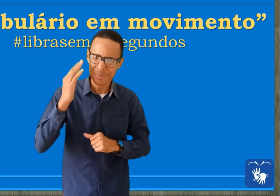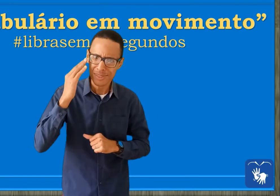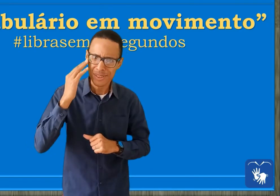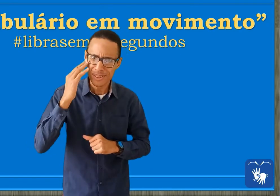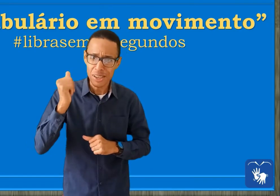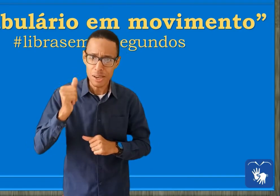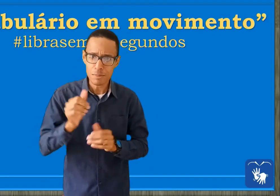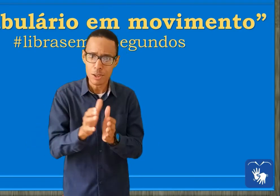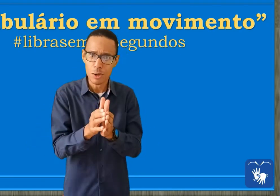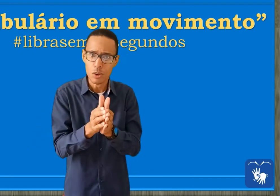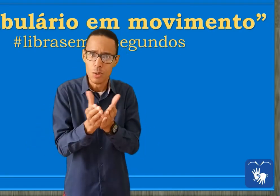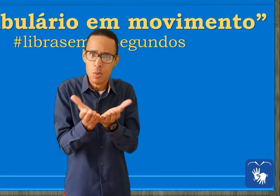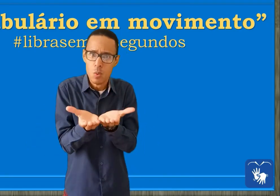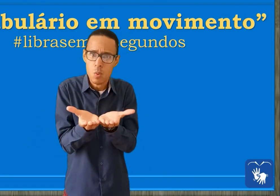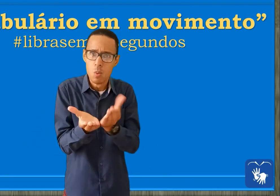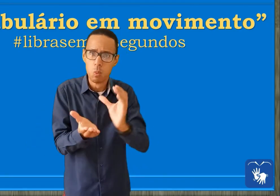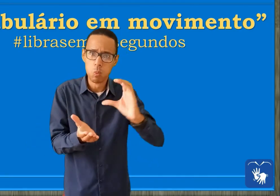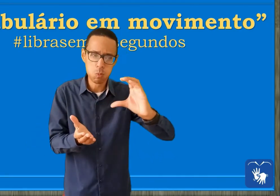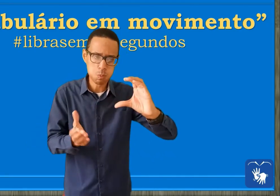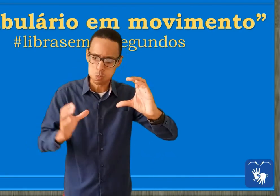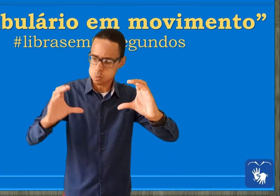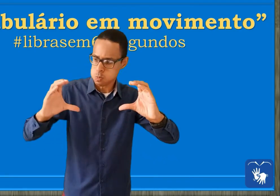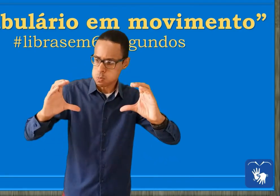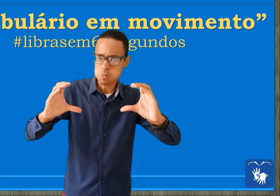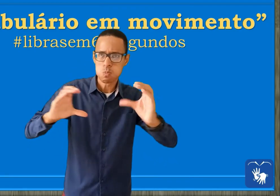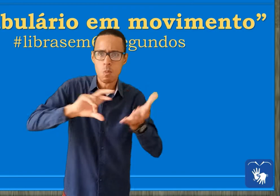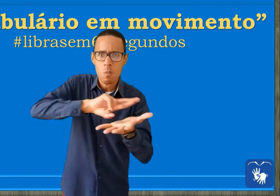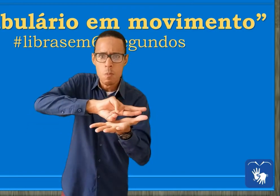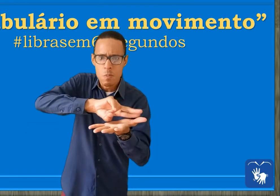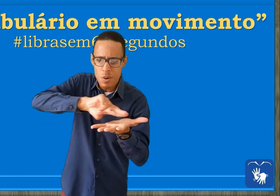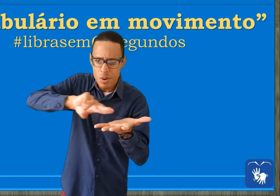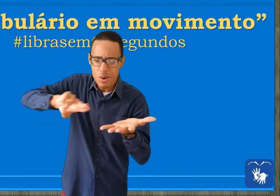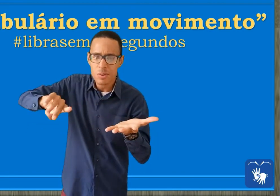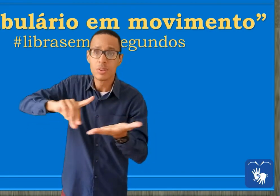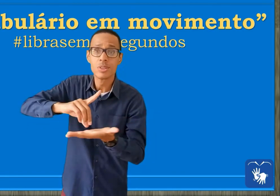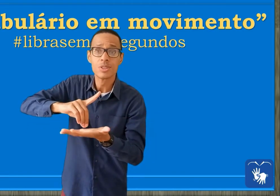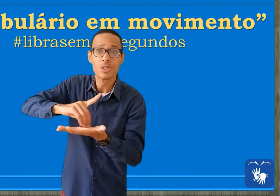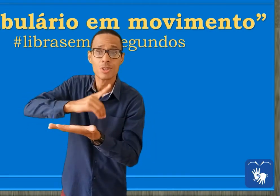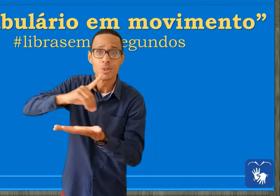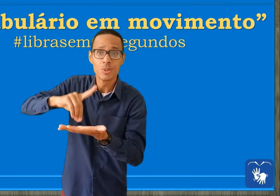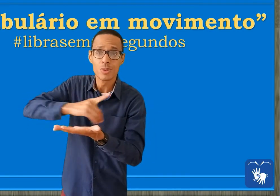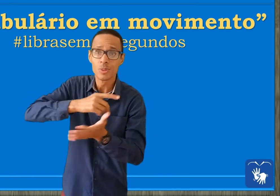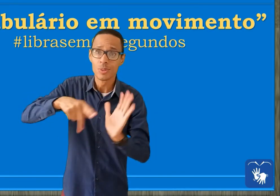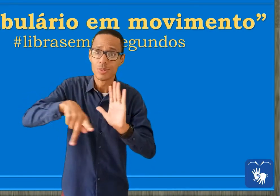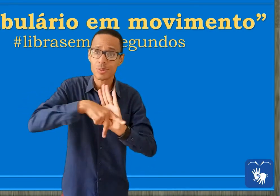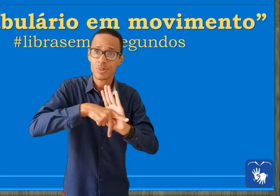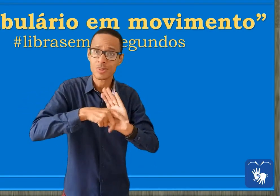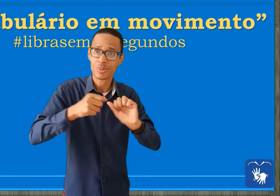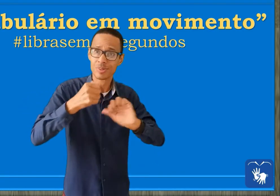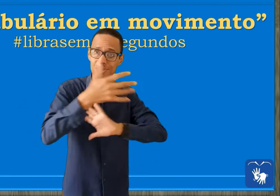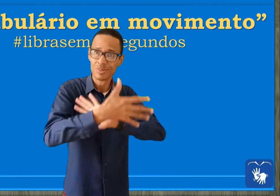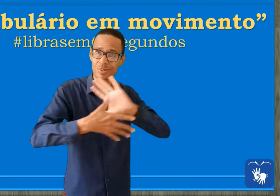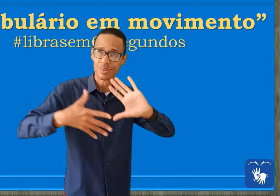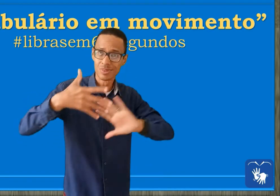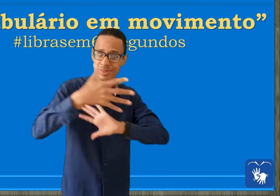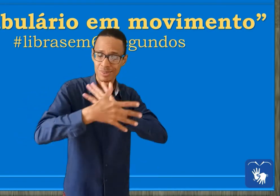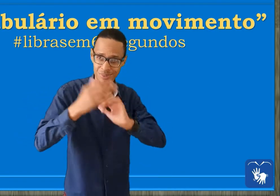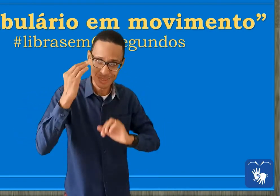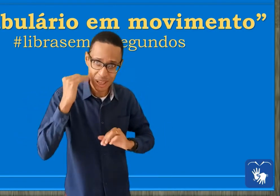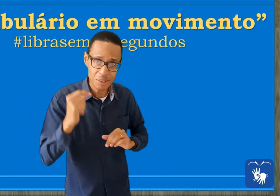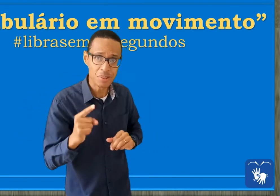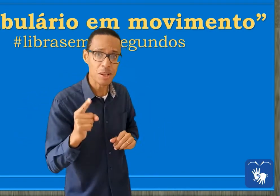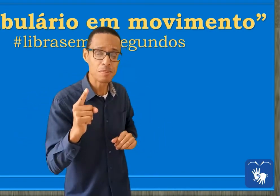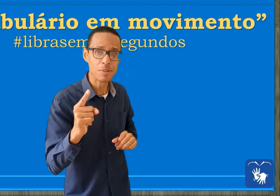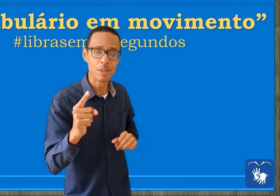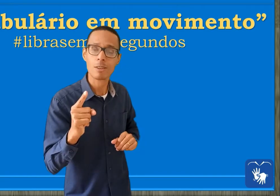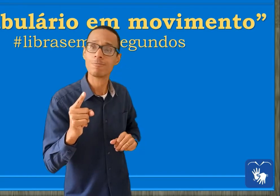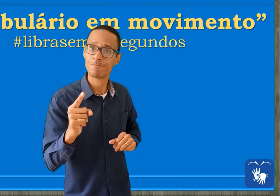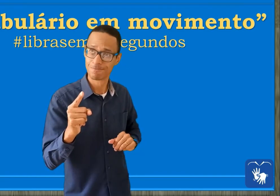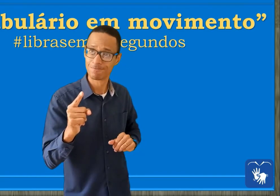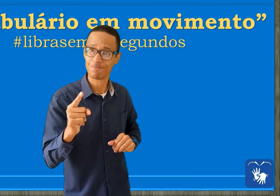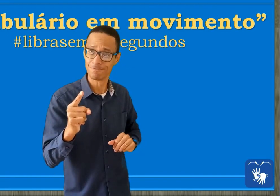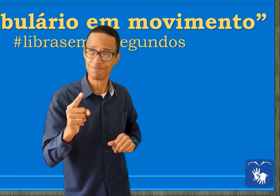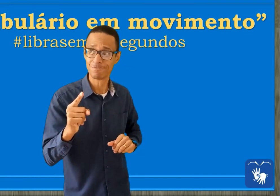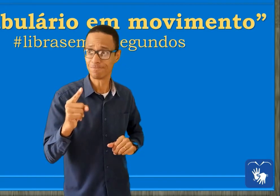Você conhece os dicionários de Língua de Sinais, certo?